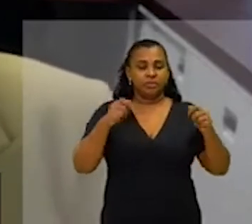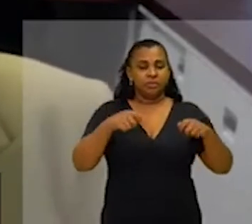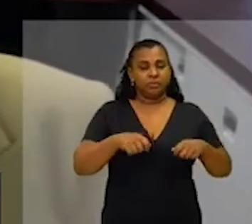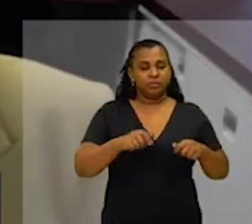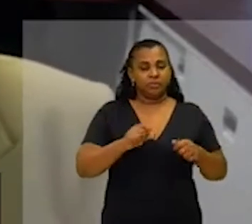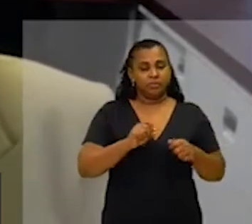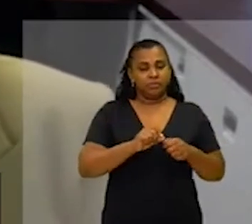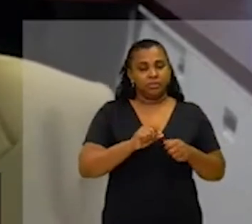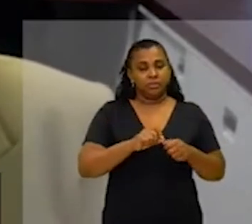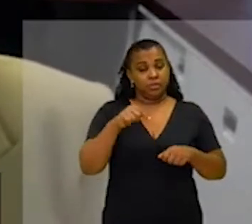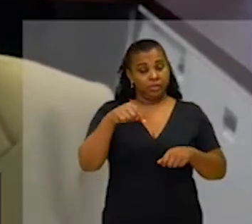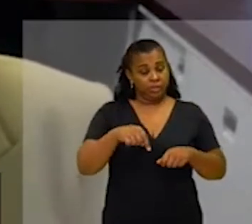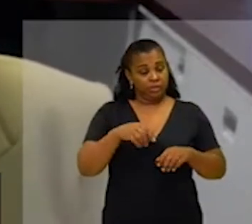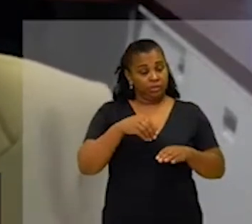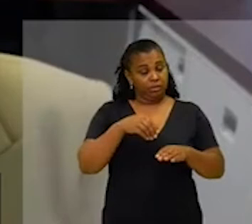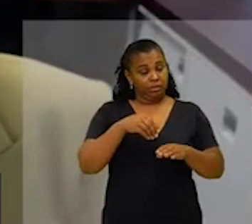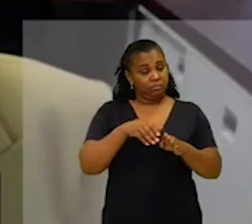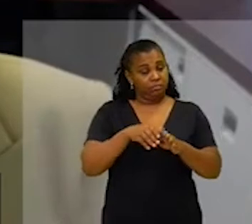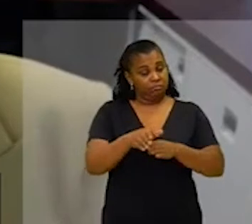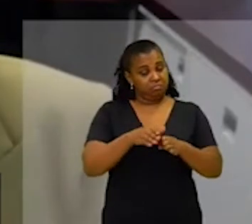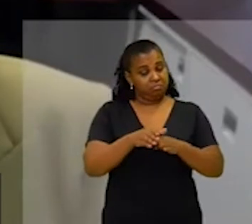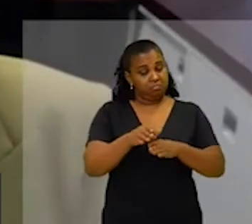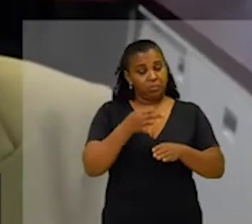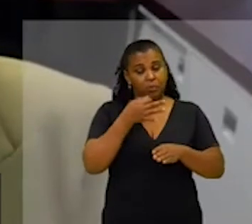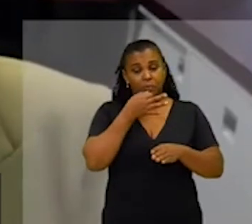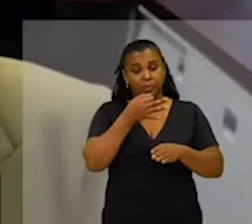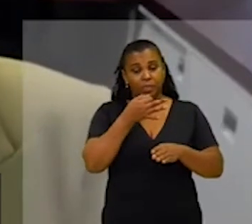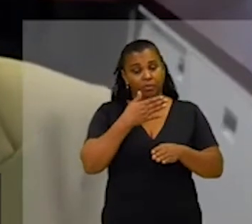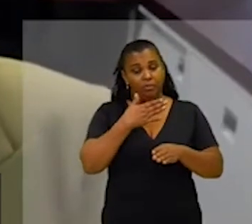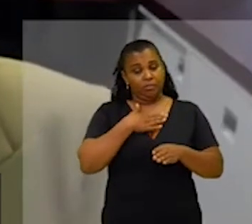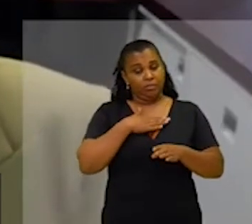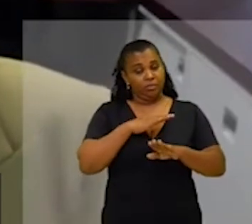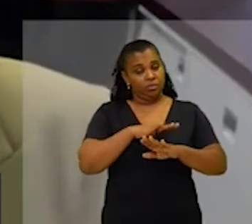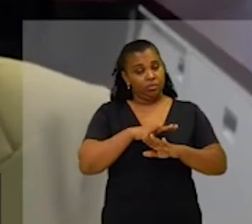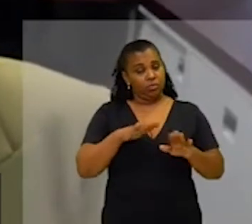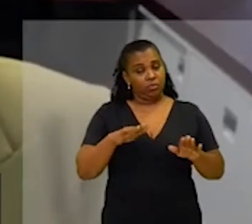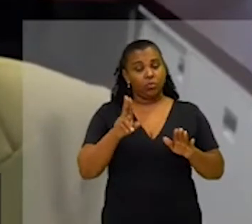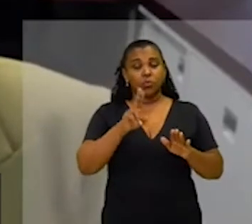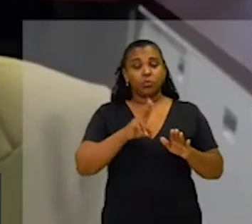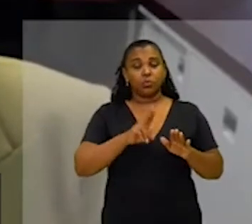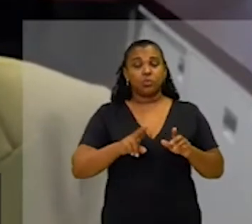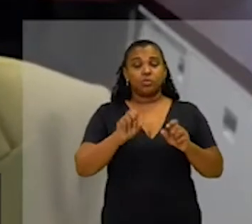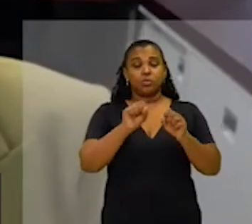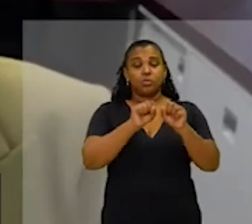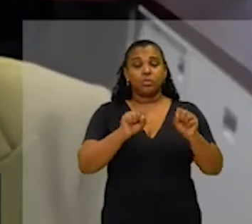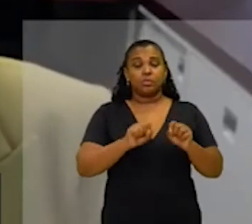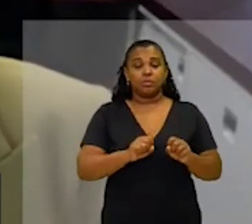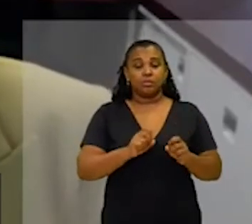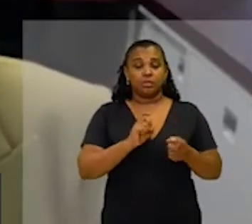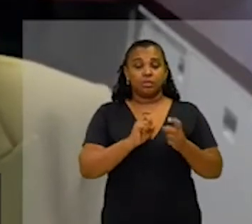é uma sugestão apenas é utilizar o sistema de administração pública usa que é chamado de pênis